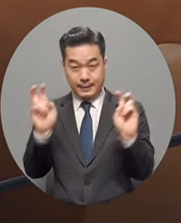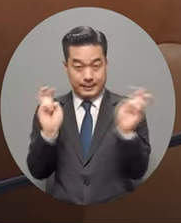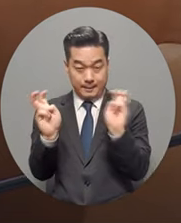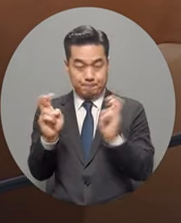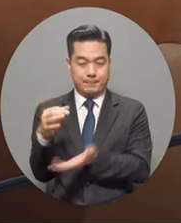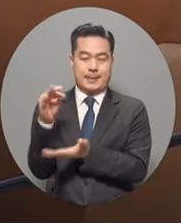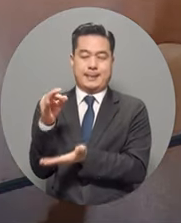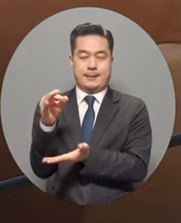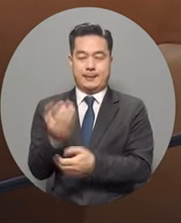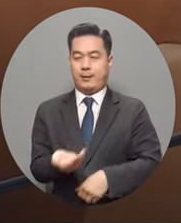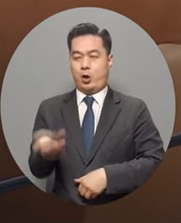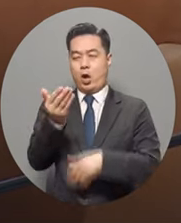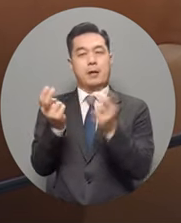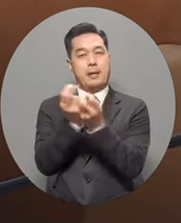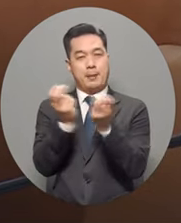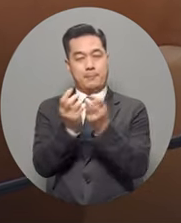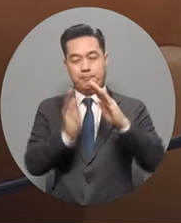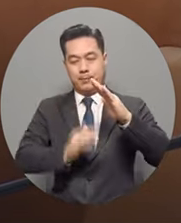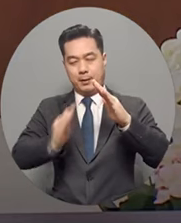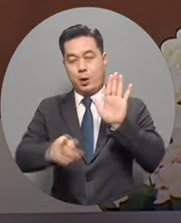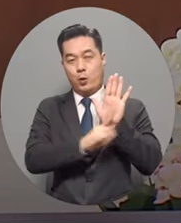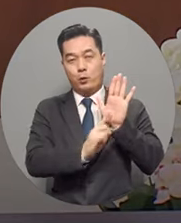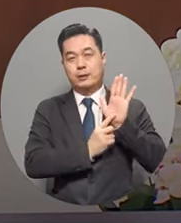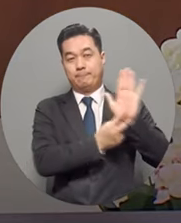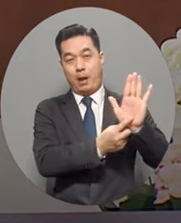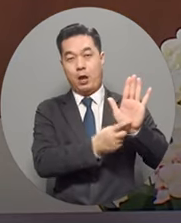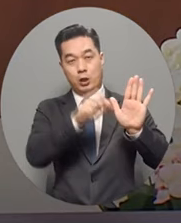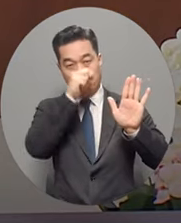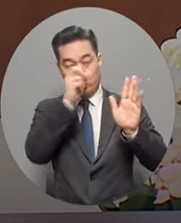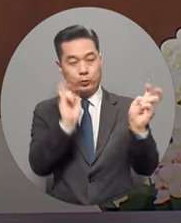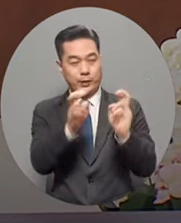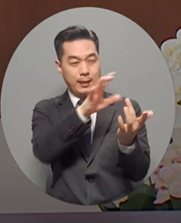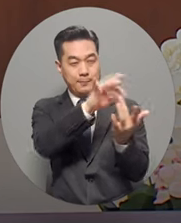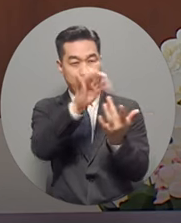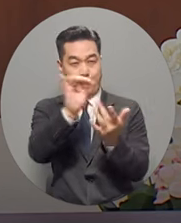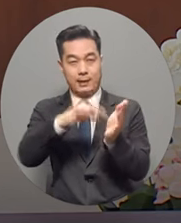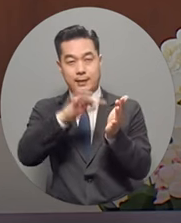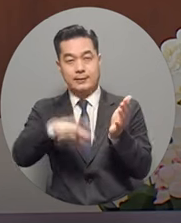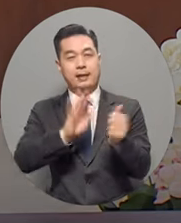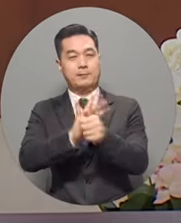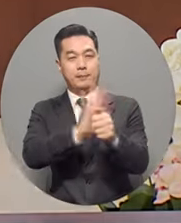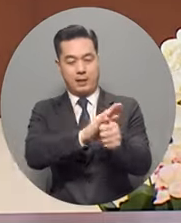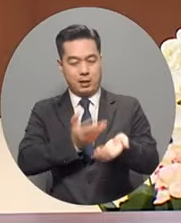먼저 각 기업이 자발적으로 기업 가치를 올릴 방안을 공시하면 우수 기업을 선정해